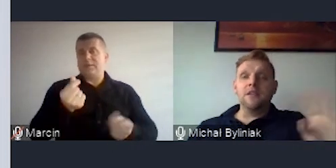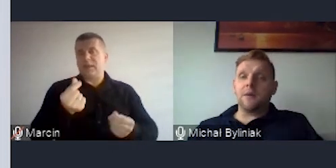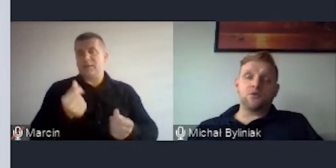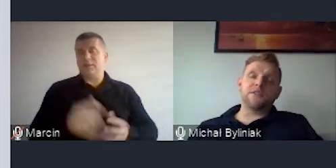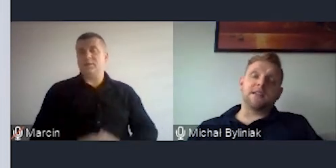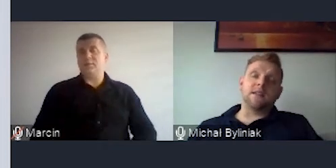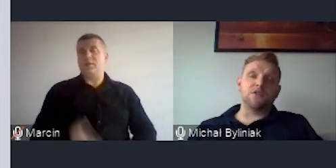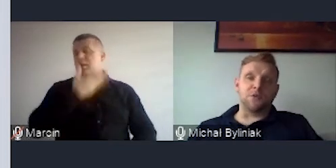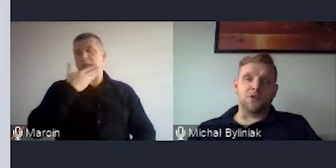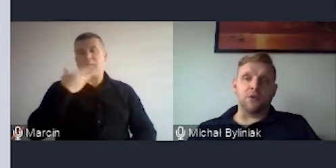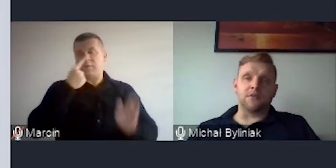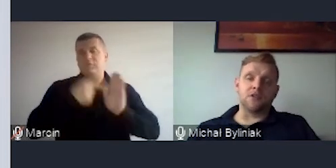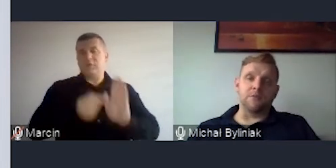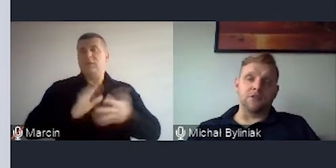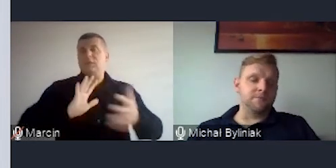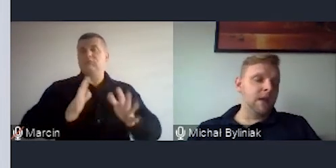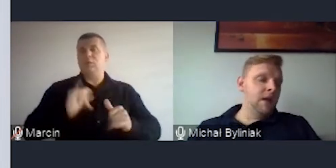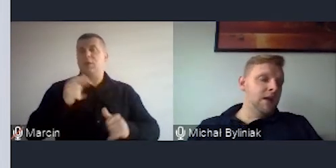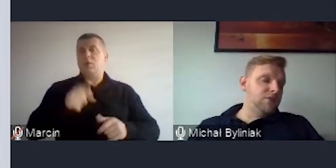Nie ma już wskazanego sposobu jak to zrobić.